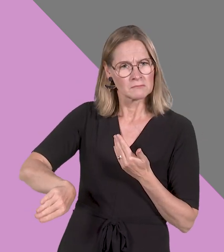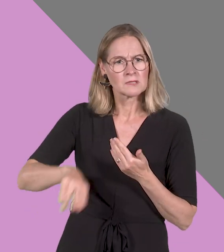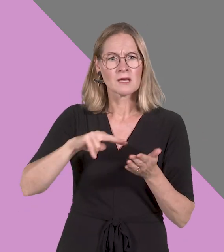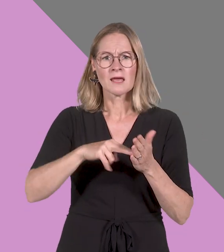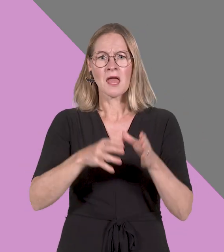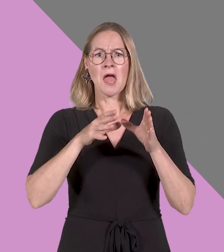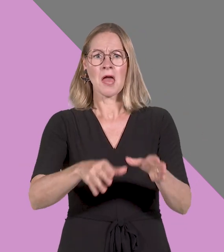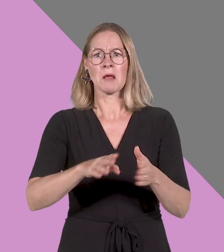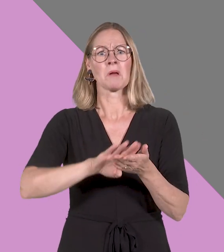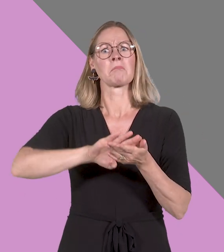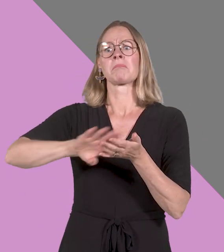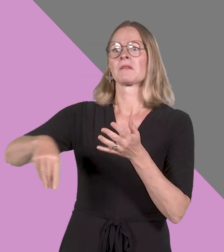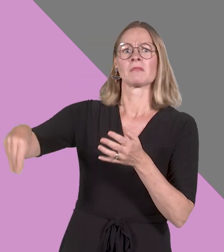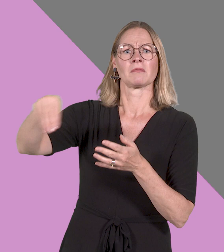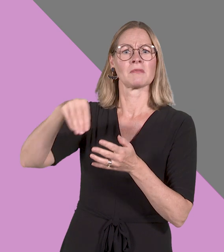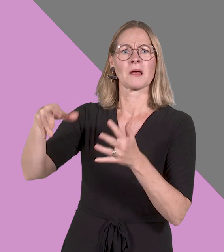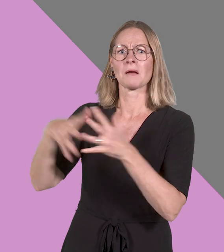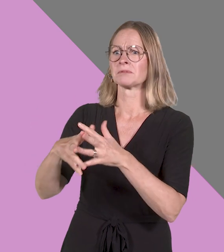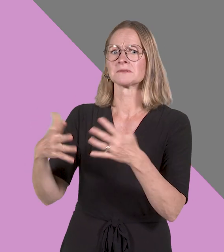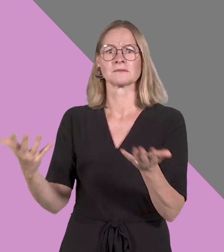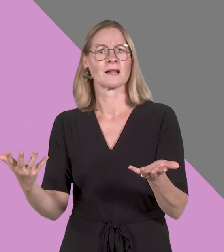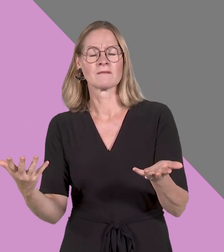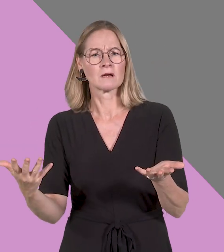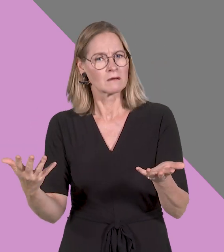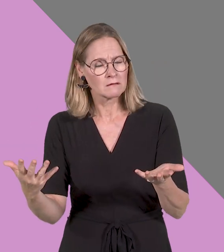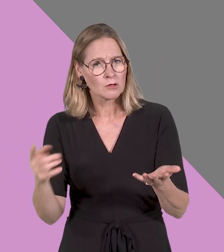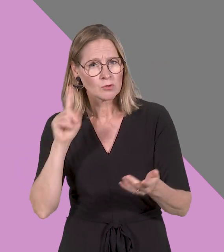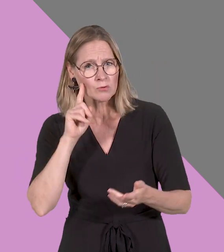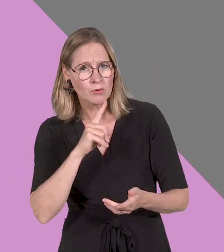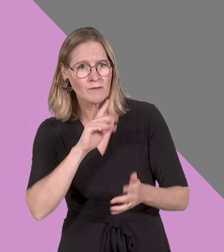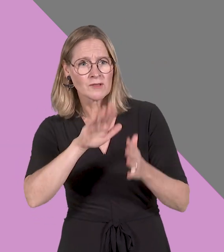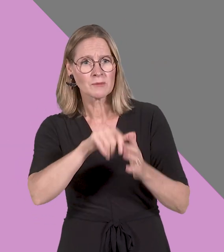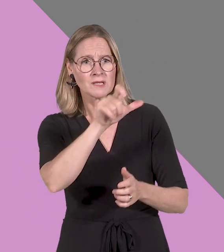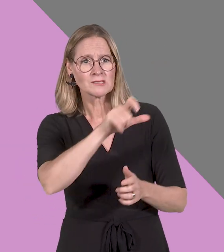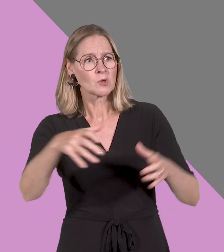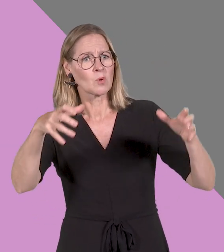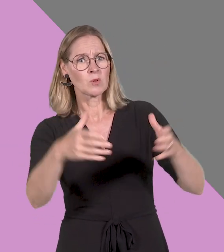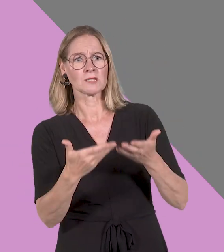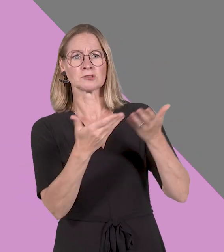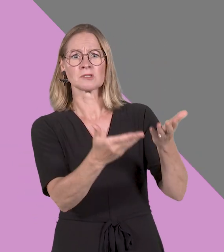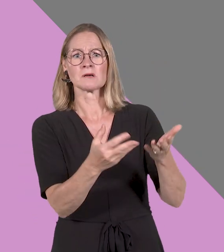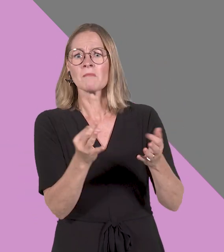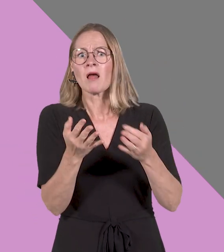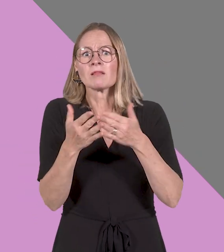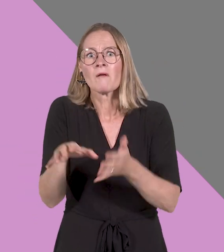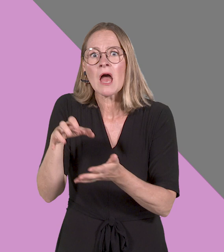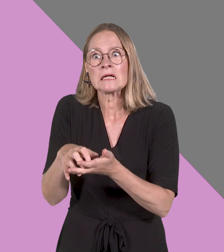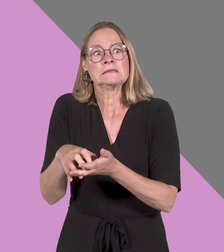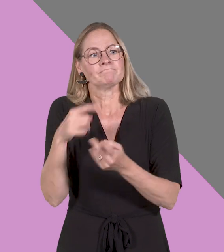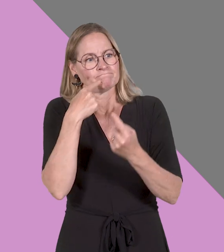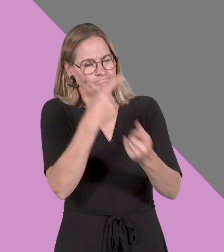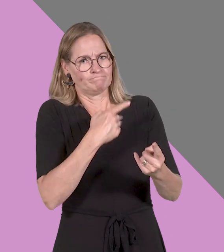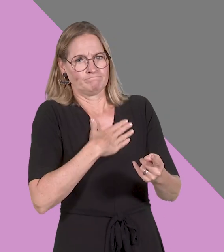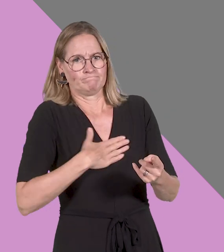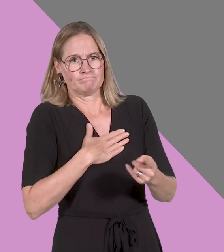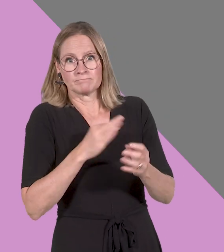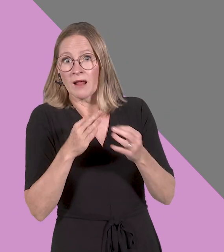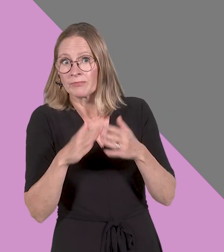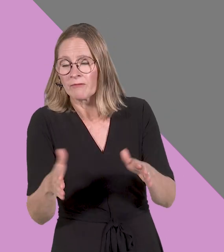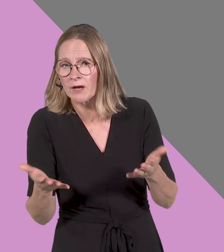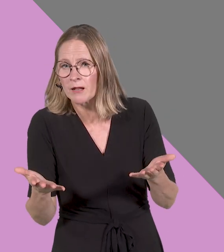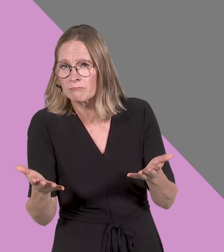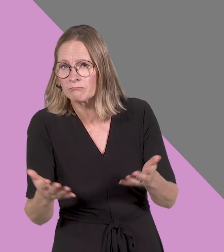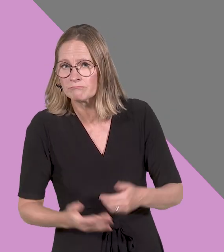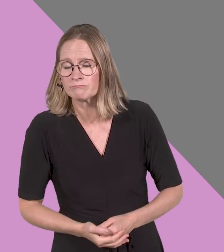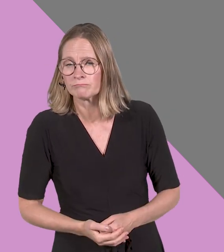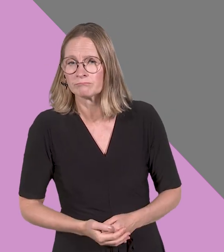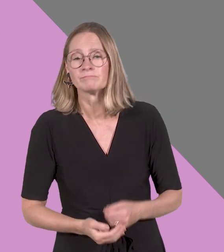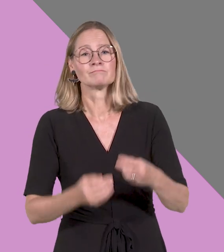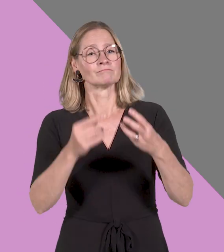totuus- ja sovintoprosessin sivuuttamista hallitusohjelmasta -